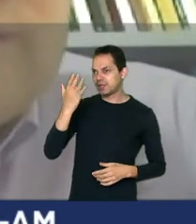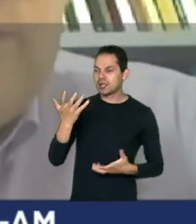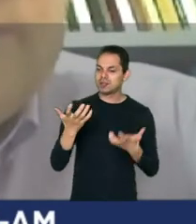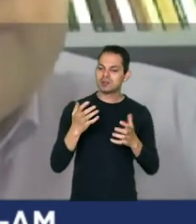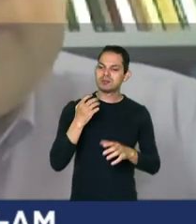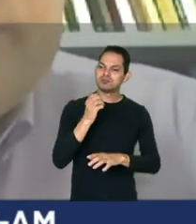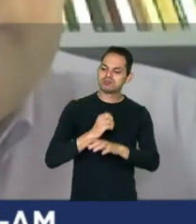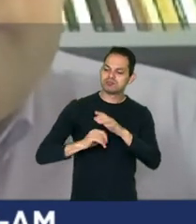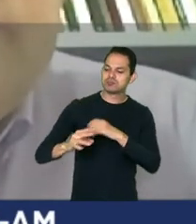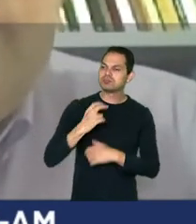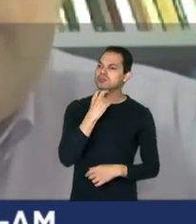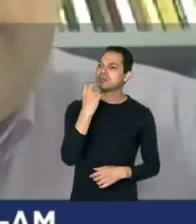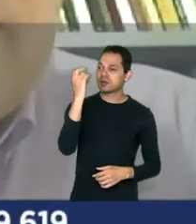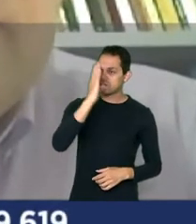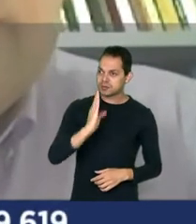EDUCAÇÃO. OBRIGADO, SENHOR PRESIDENTE, GOSTARIA QUE